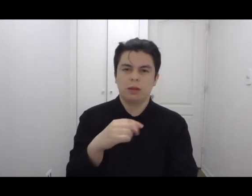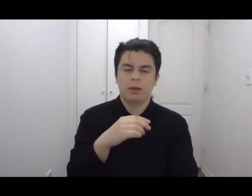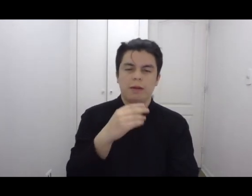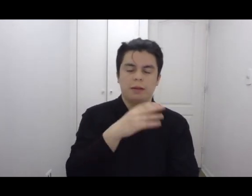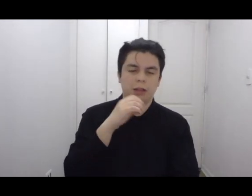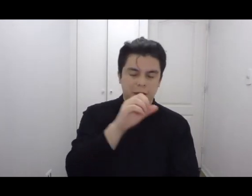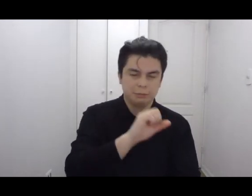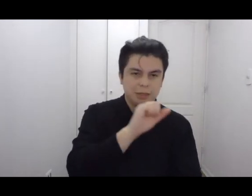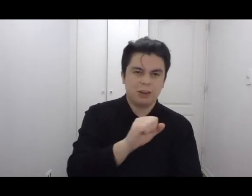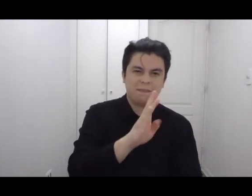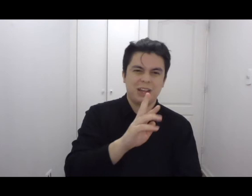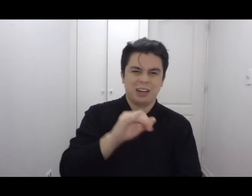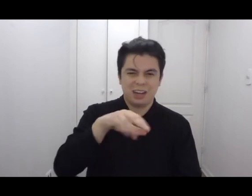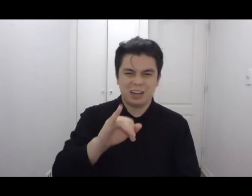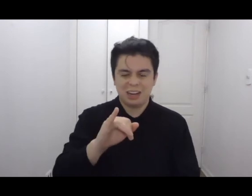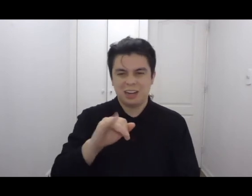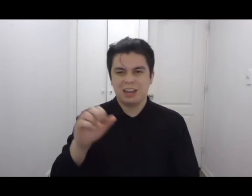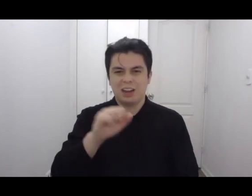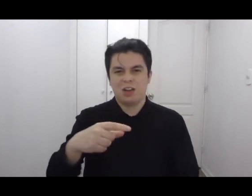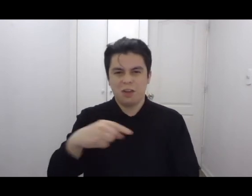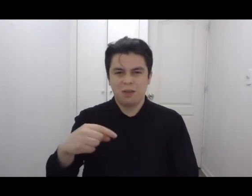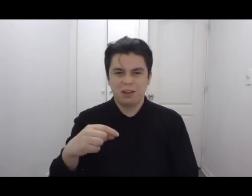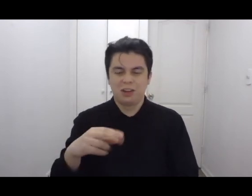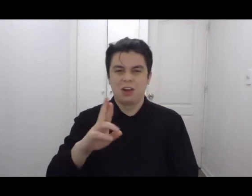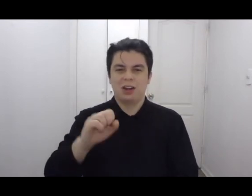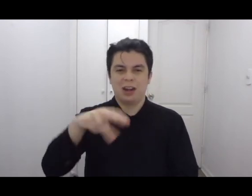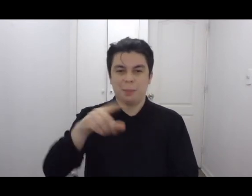porque le hackearon la cuenta